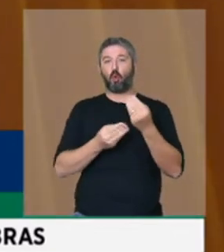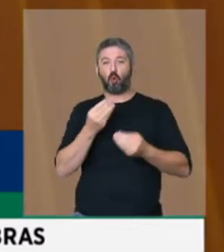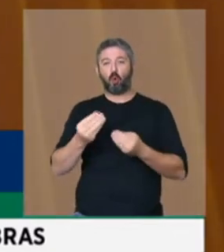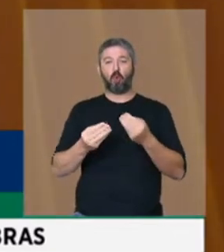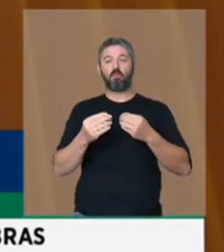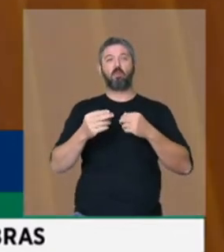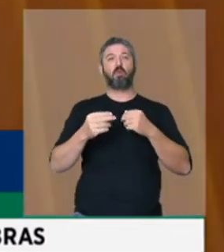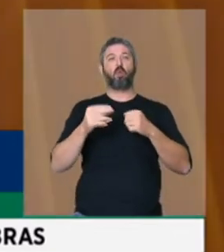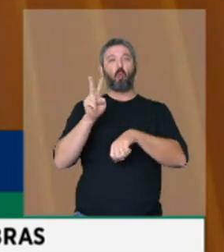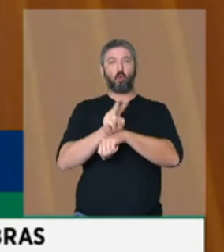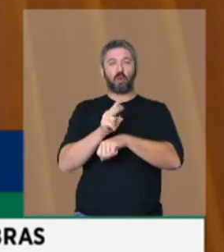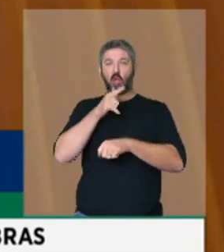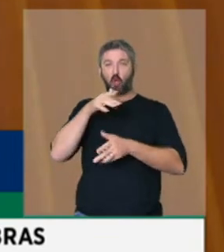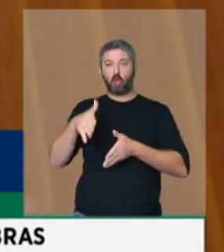MAXIMIZAR OS SEUS LUCROS. ELES NÃO QUEREM ESTRATEGICAMENTE